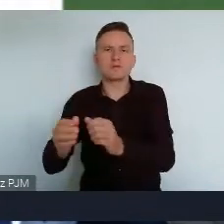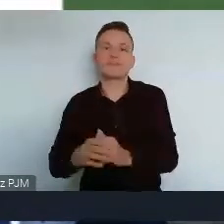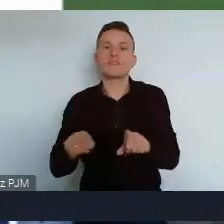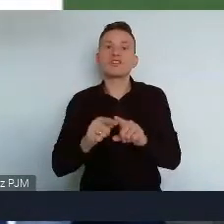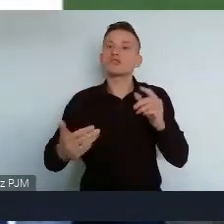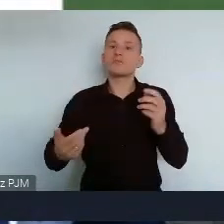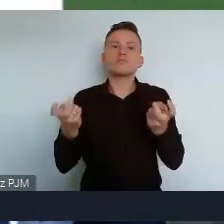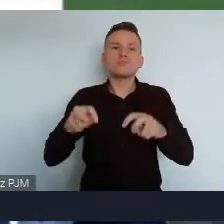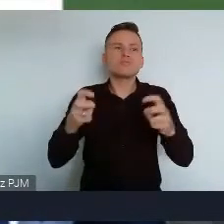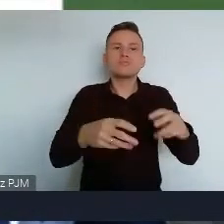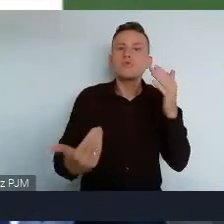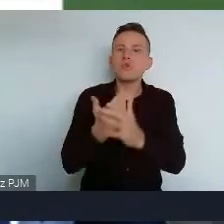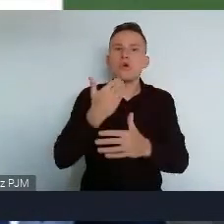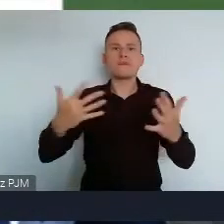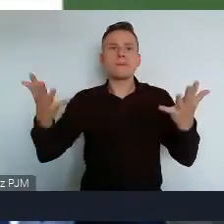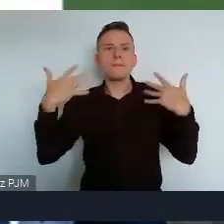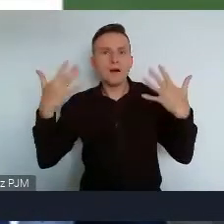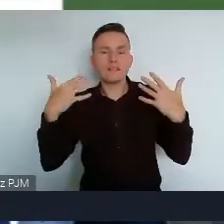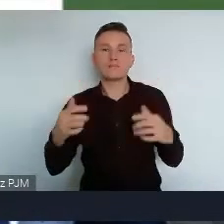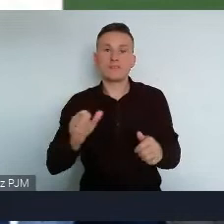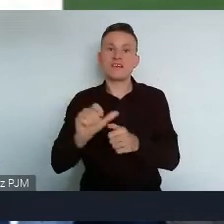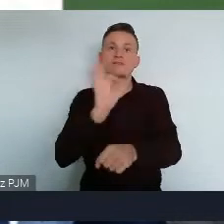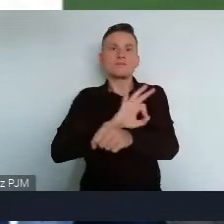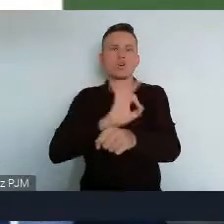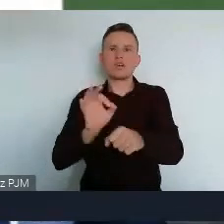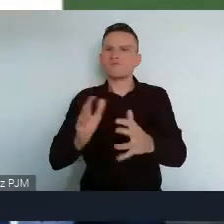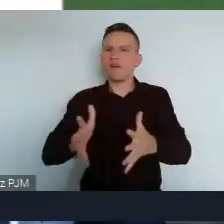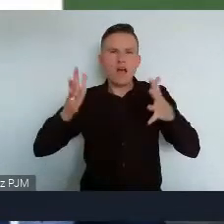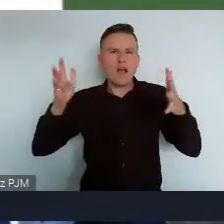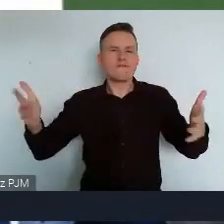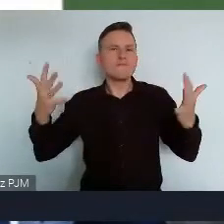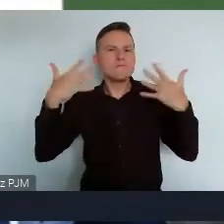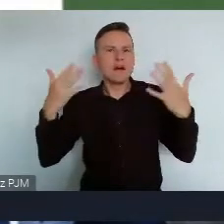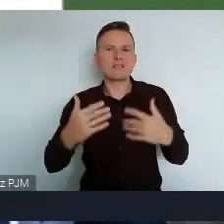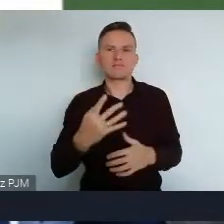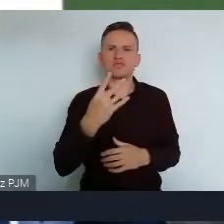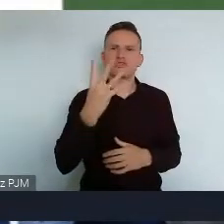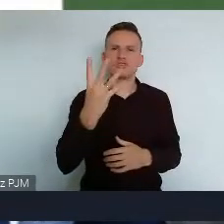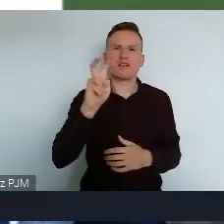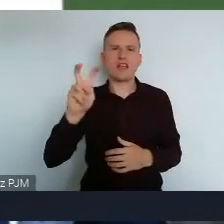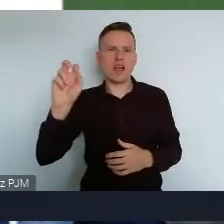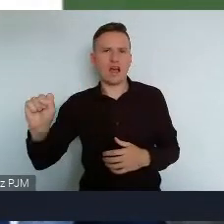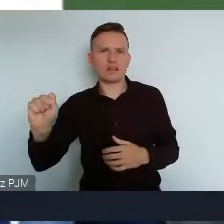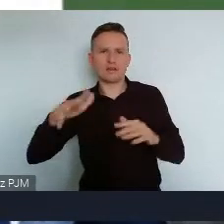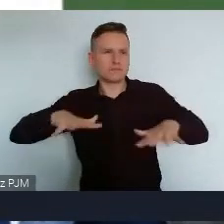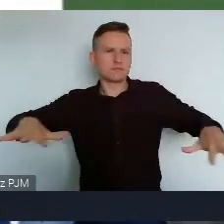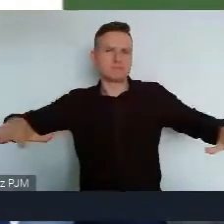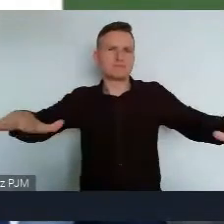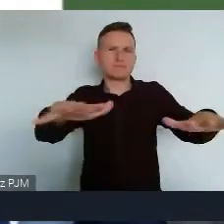jednego z największych parków w Płocku. Będzie on miał prawie 4 hektary i znajduje się niemalże w centrum miasta.